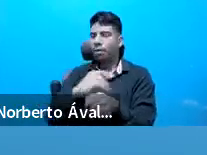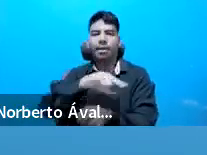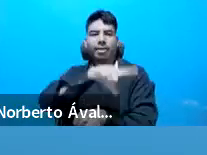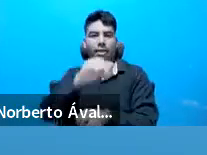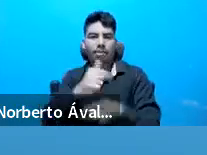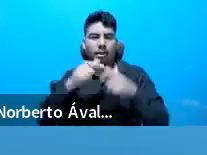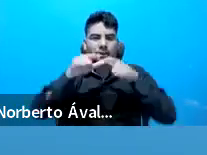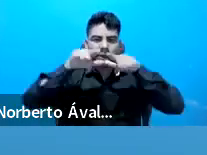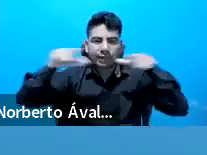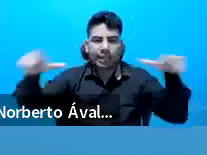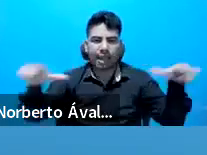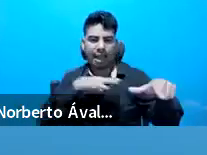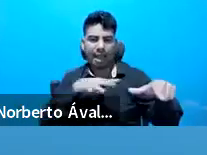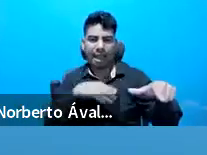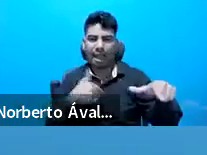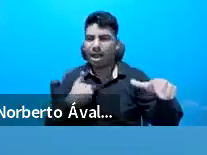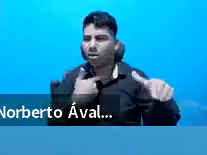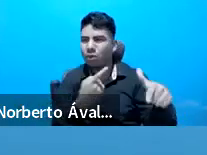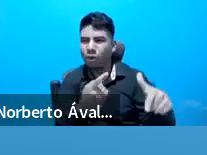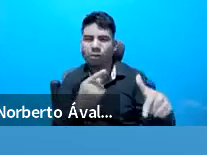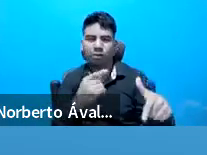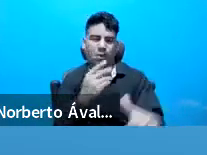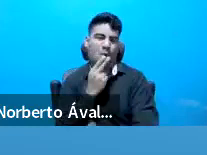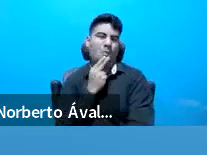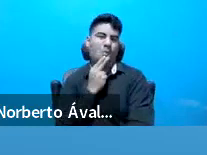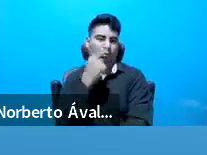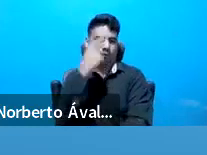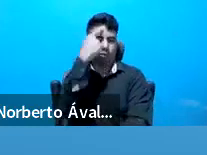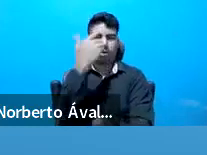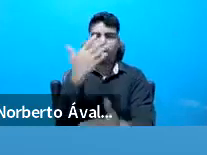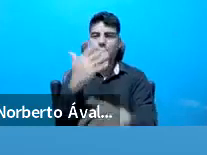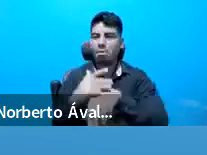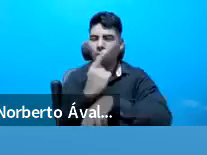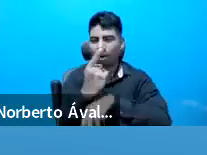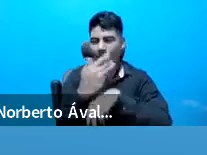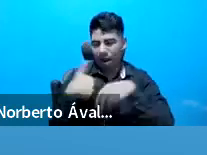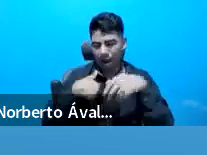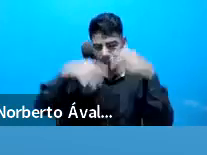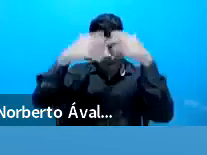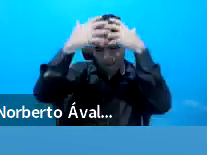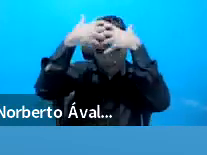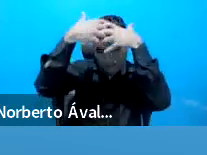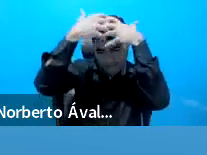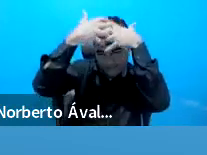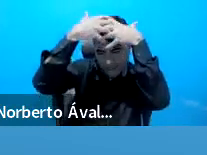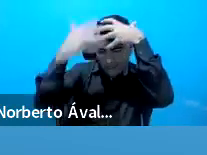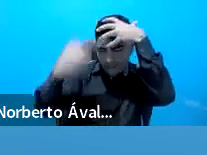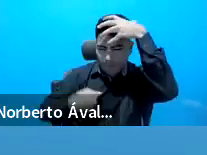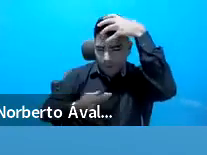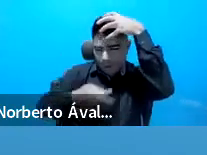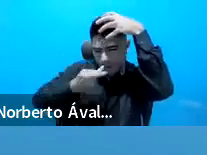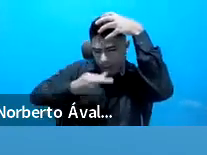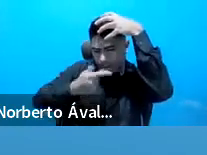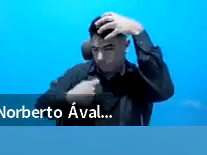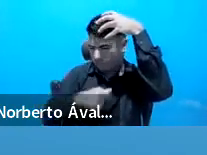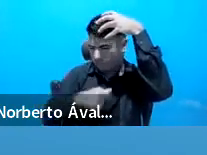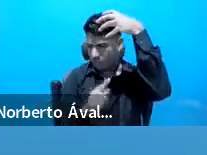y solamente está ligato al lenguaje y se convierte en te en el en en el en este razonamiento racional discursivo discursivo que ya discursivo que ya no está